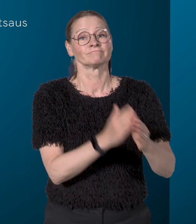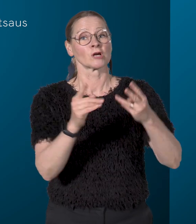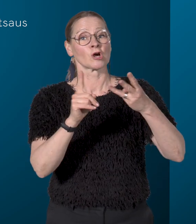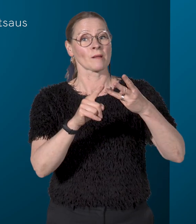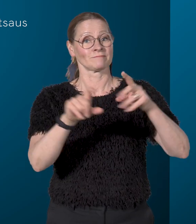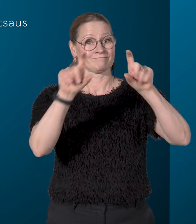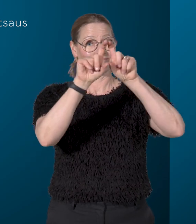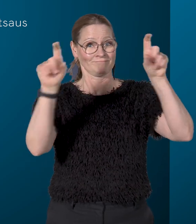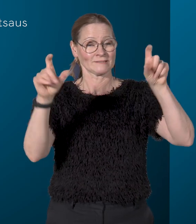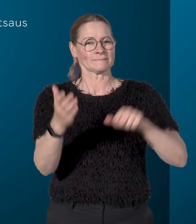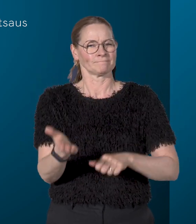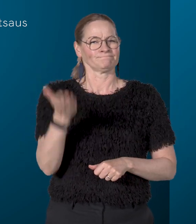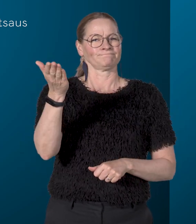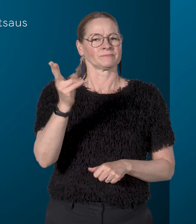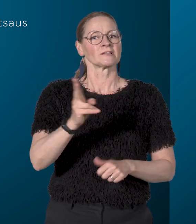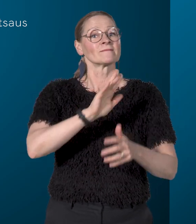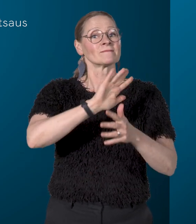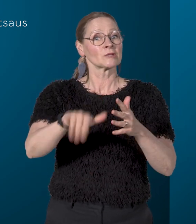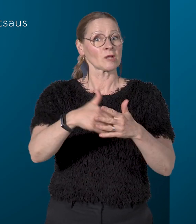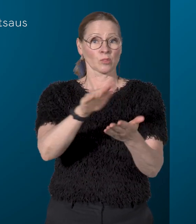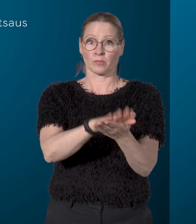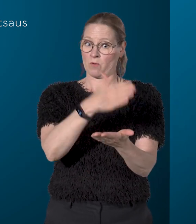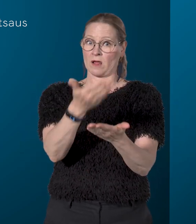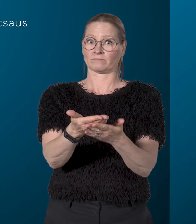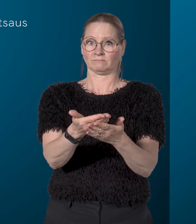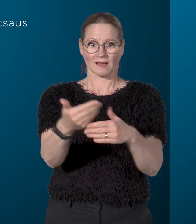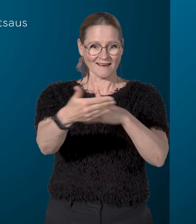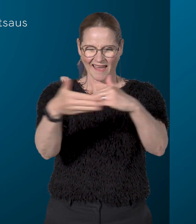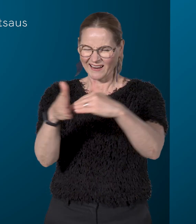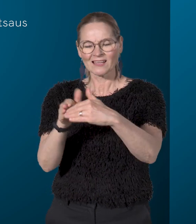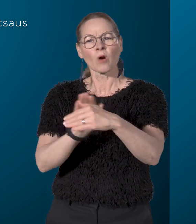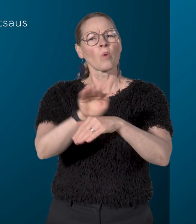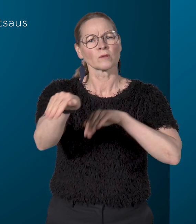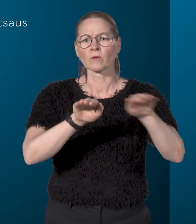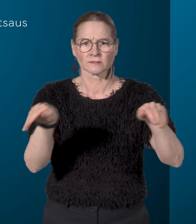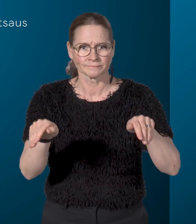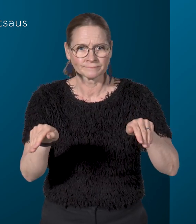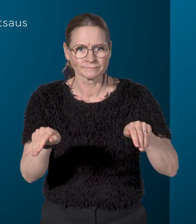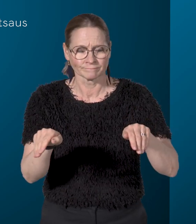Kolmannessa teesissä nostetaan esiin viittomakielen tulkkaus yli rajojen.